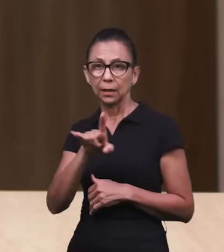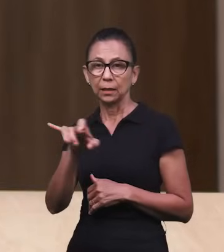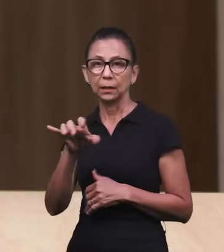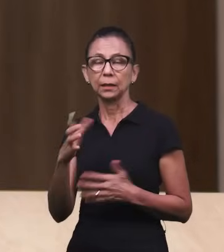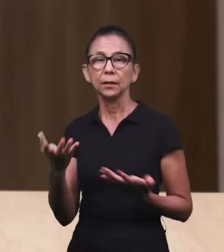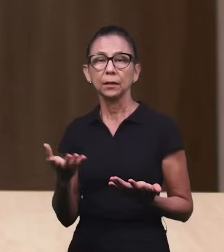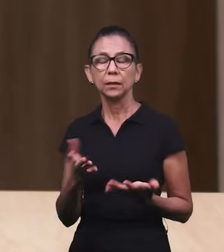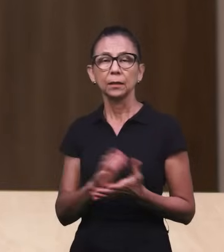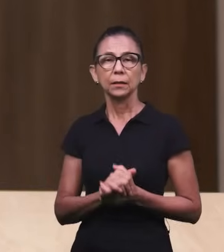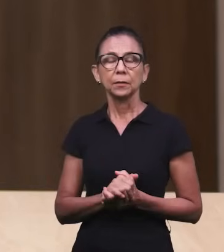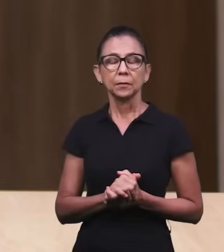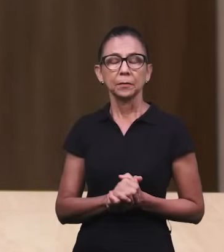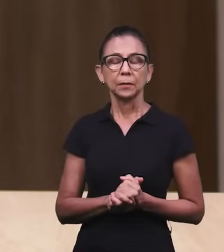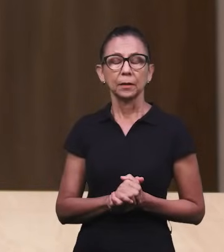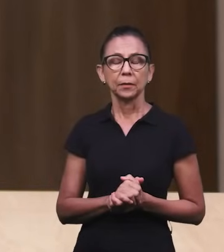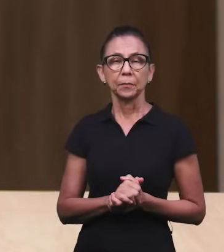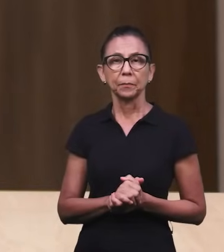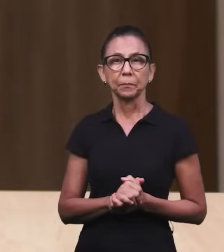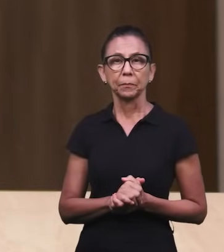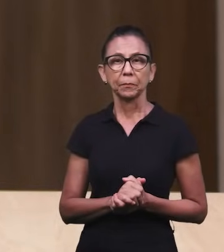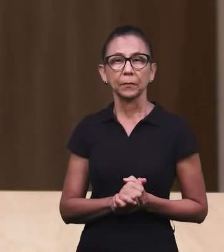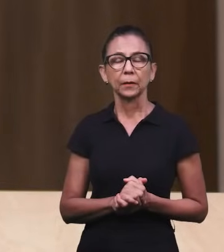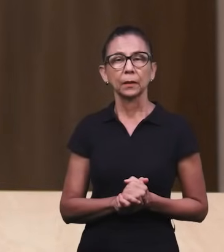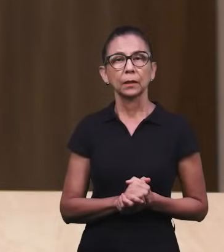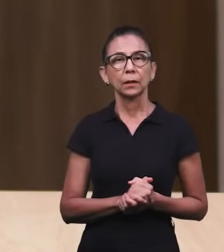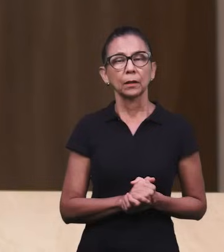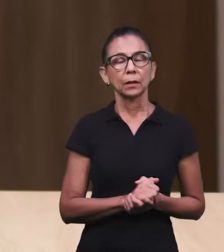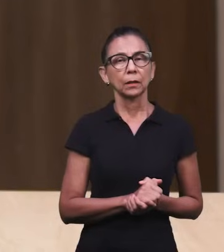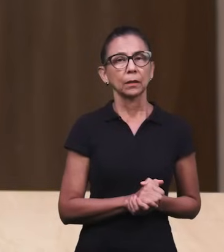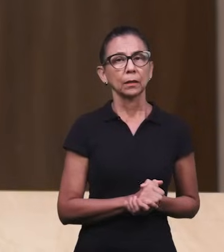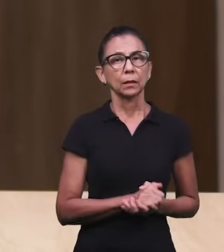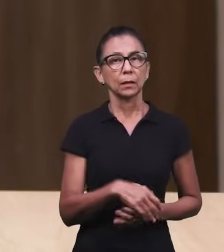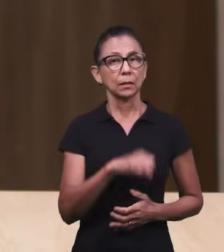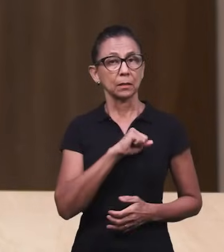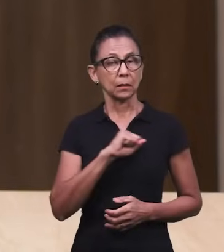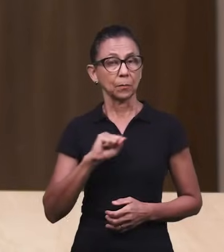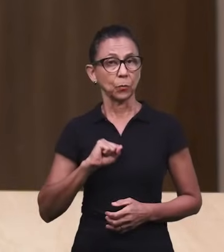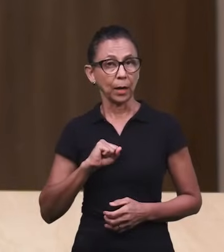não Samuel foi a não Samuel não foi só a bênção não Samuel Ele fez o qu ele julgou ele foi juiz